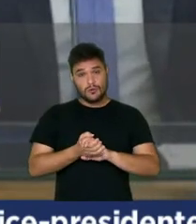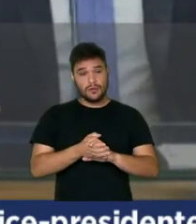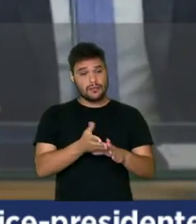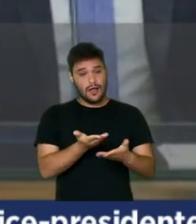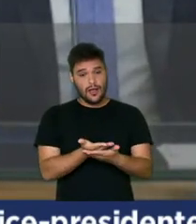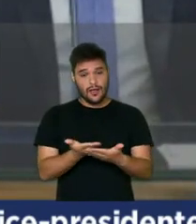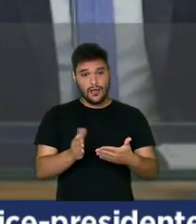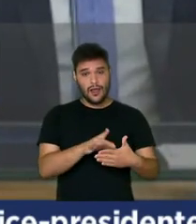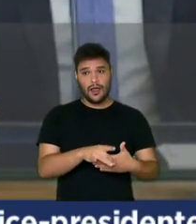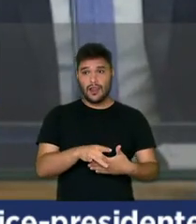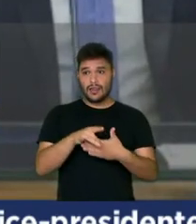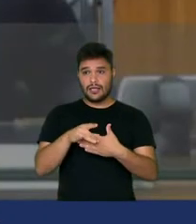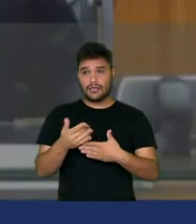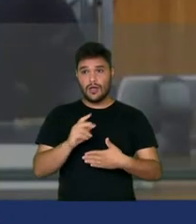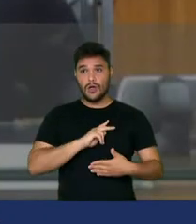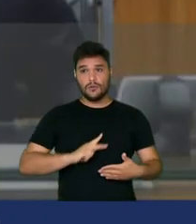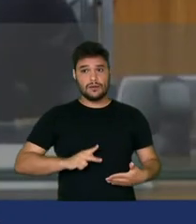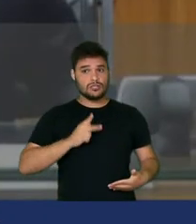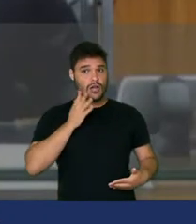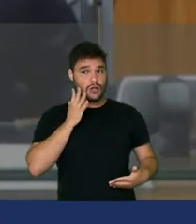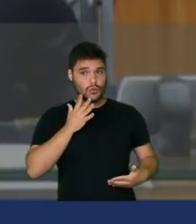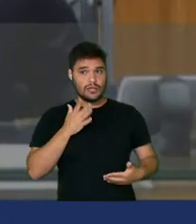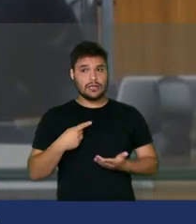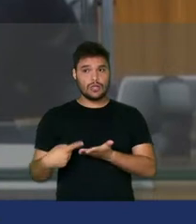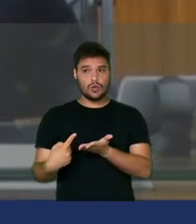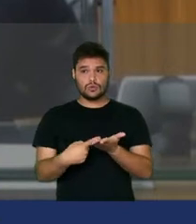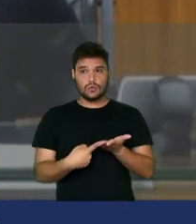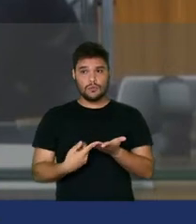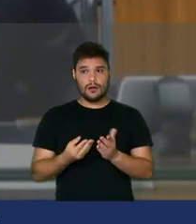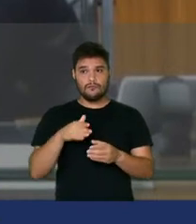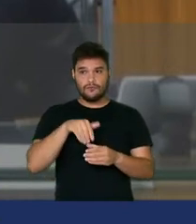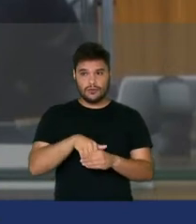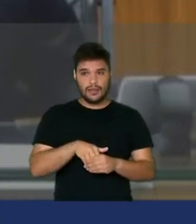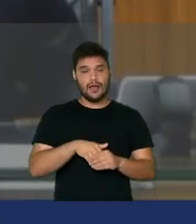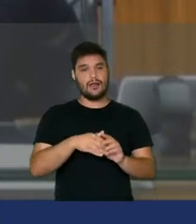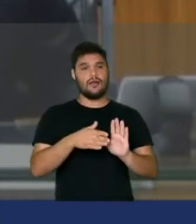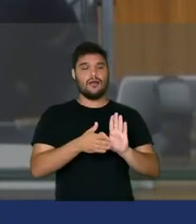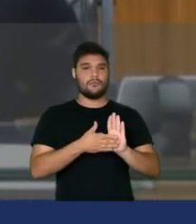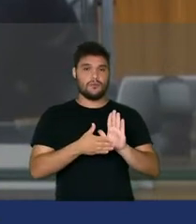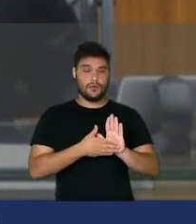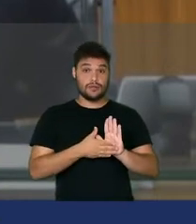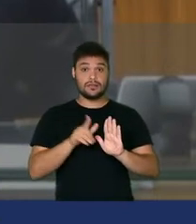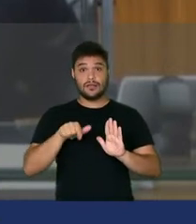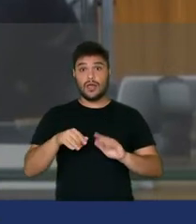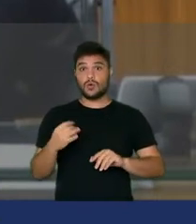PAÍS. SAUDAR A TODOS OS LÍDERES E O PRESIDENTE ARTHUR LIRA QUE CONSTRUIU ACORDO DE VOTAÇÃO DESSA MATÉRIA TÃO